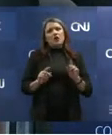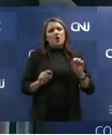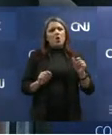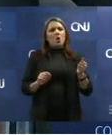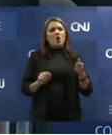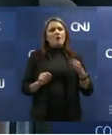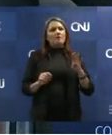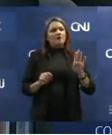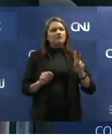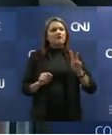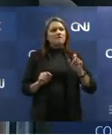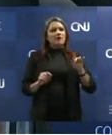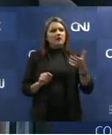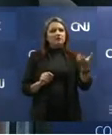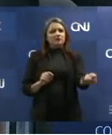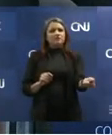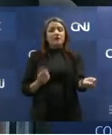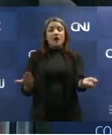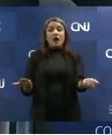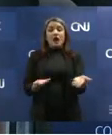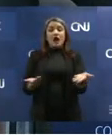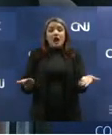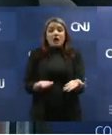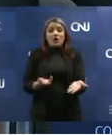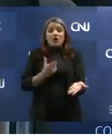A OAB vem com essa tese de paridade na origem.